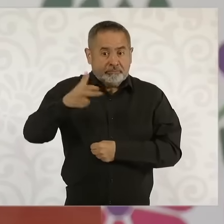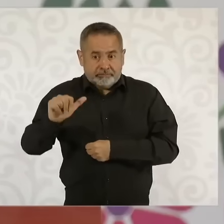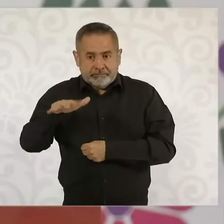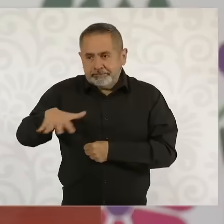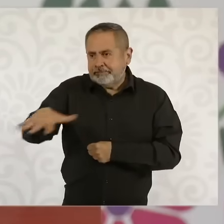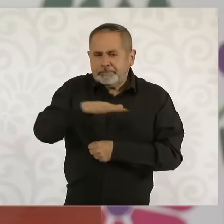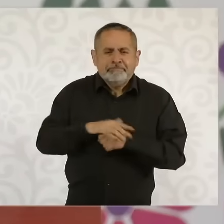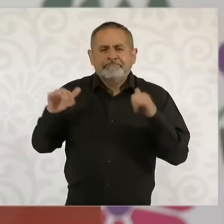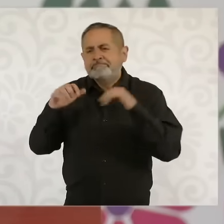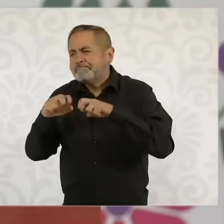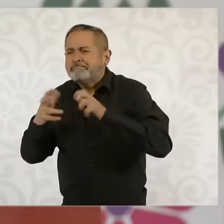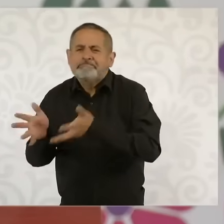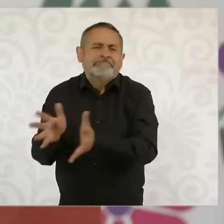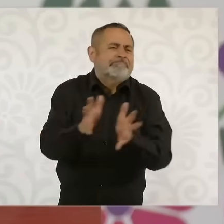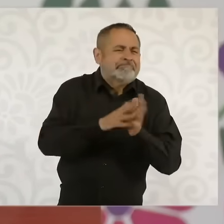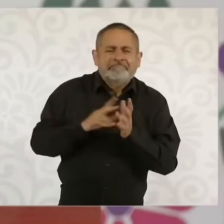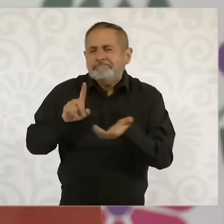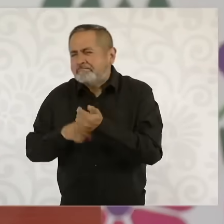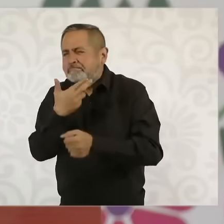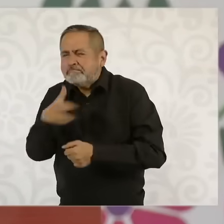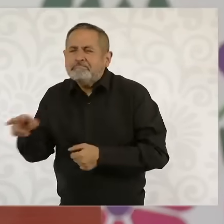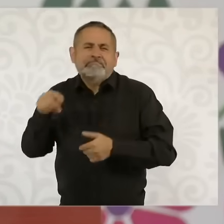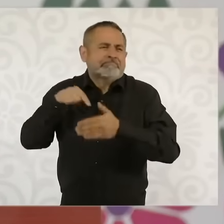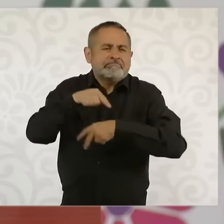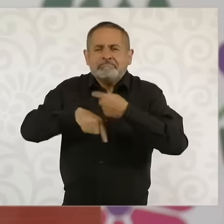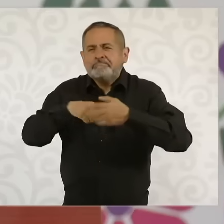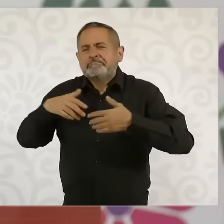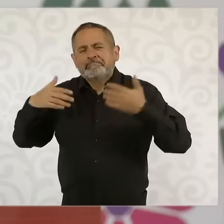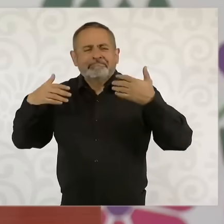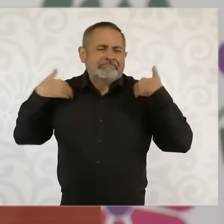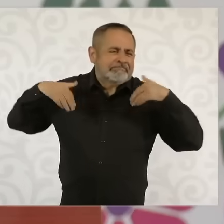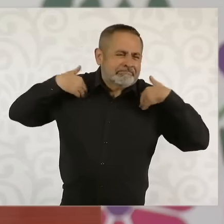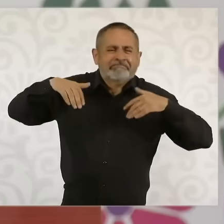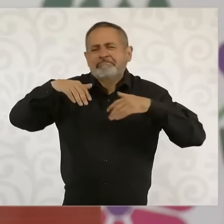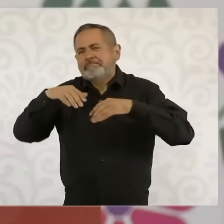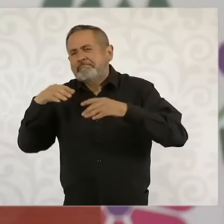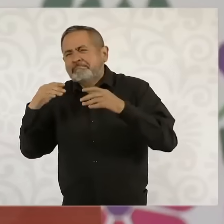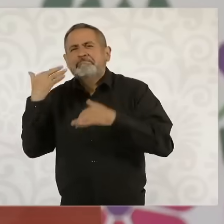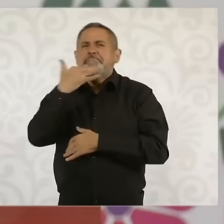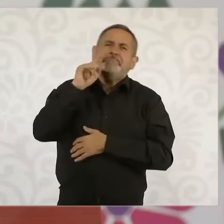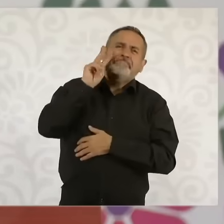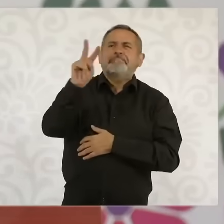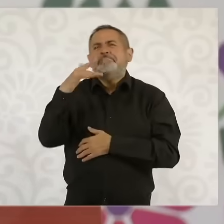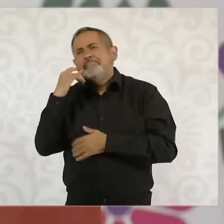social a través de experiencias, eventos recreativos, eventos culturales. Eh, lleva una